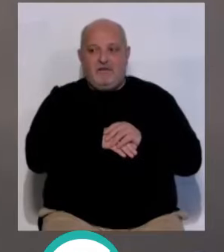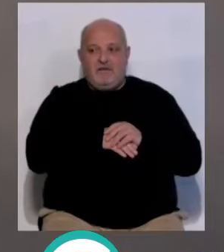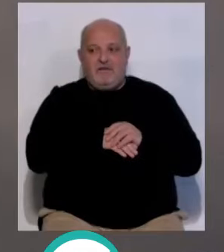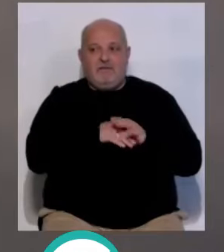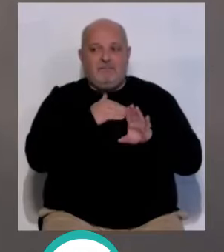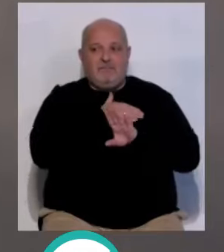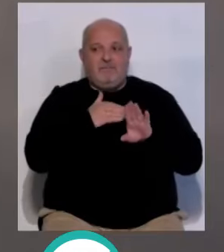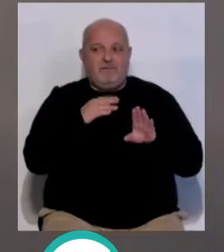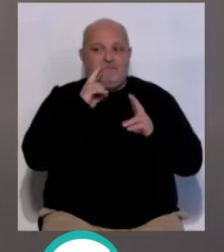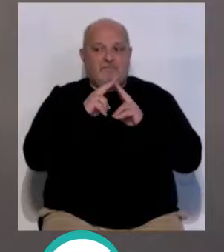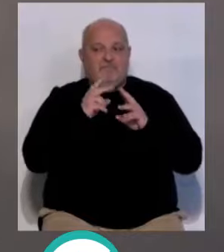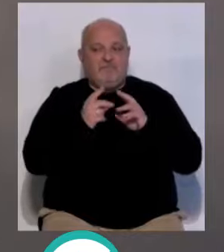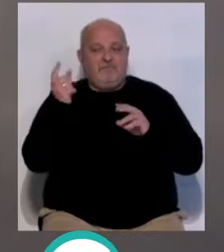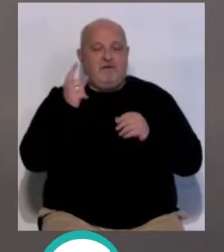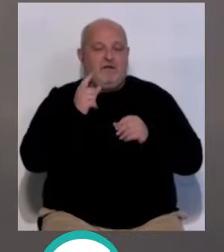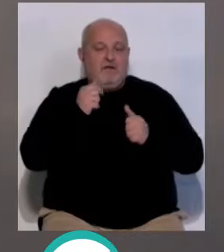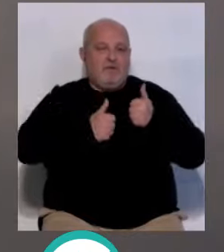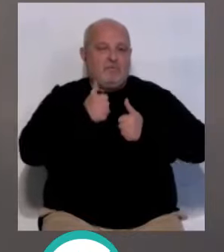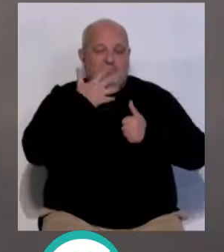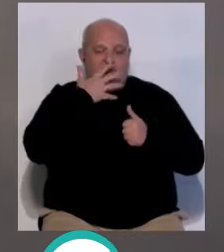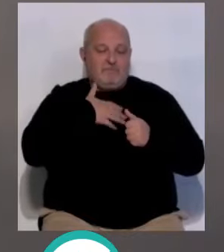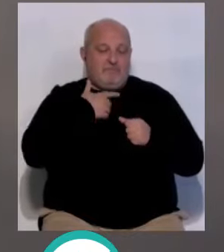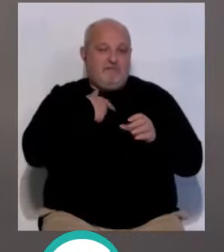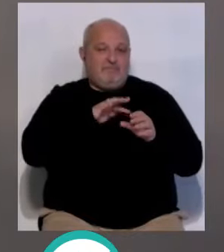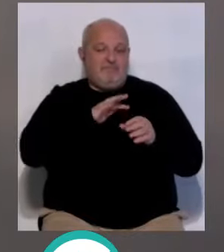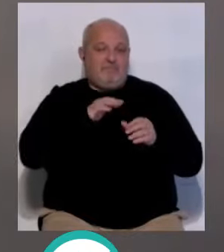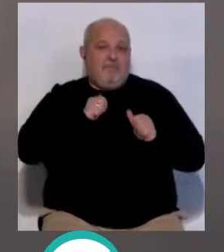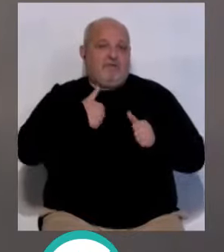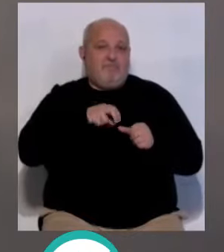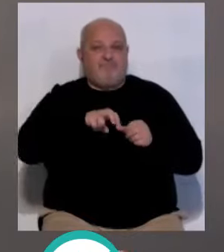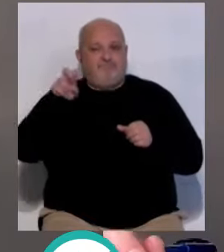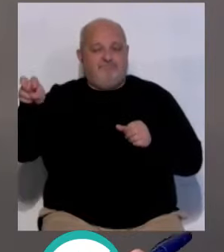no nos vamos al falla bueno que empieza t sabes emp el concurso y págin un poquito las cosas Pero